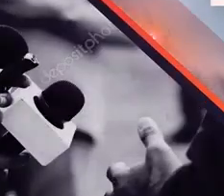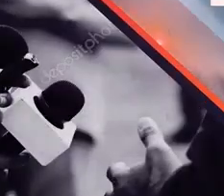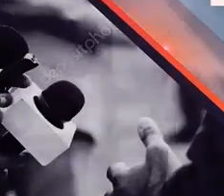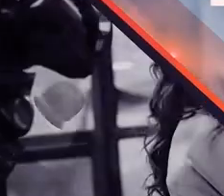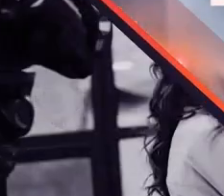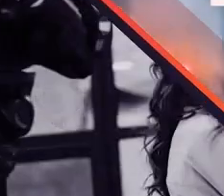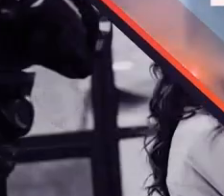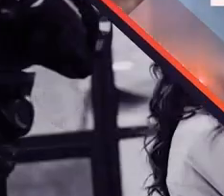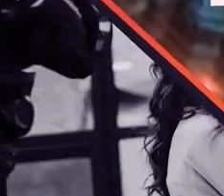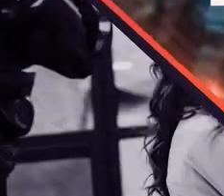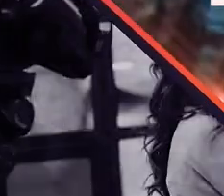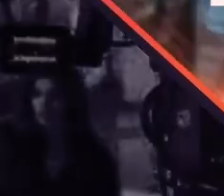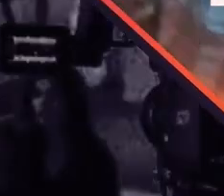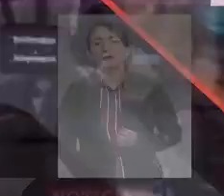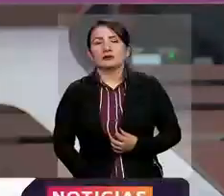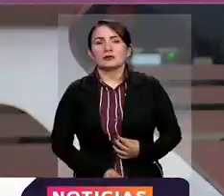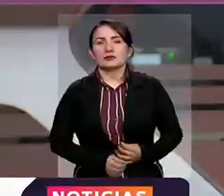FUNCIONANDO CON NORMALIDAD, ES